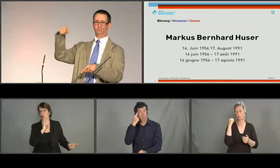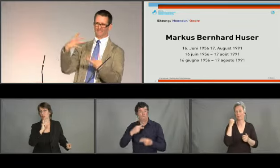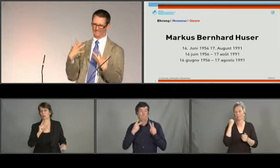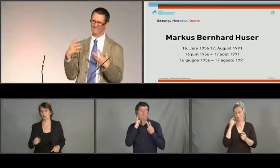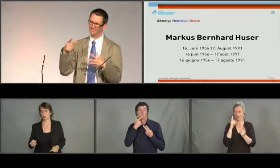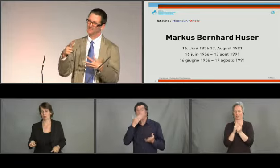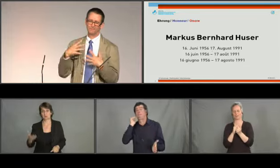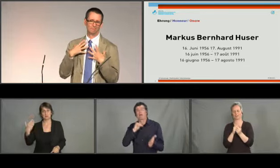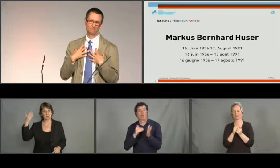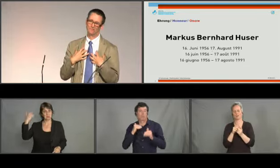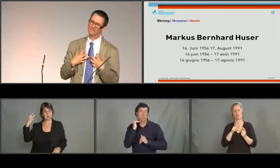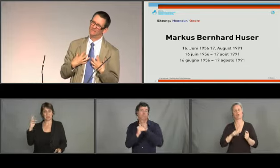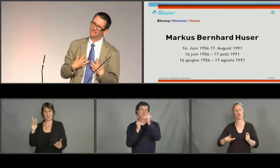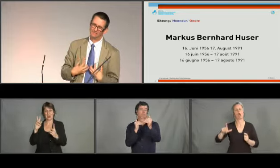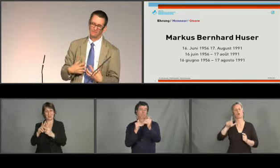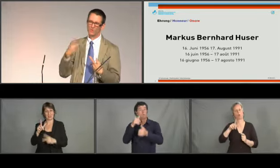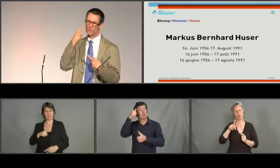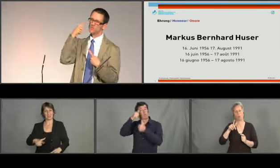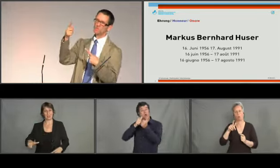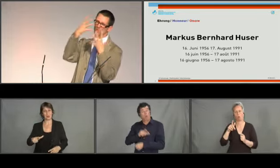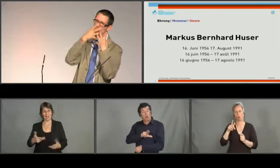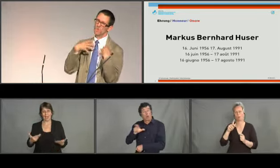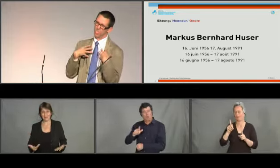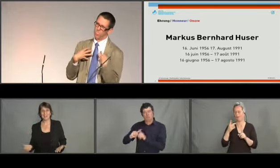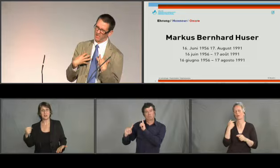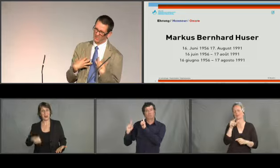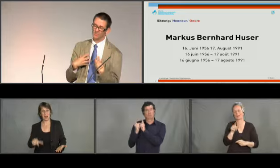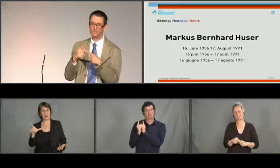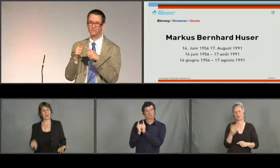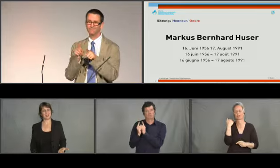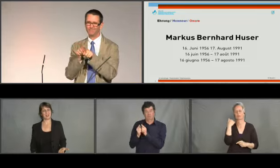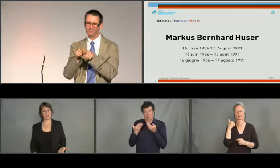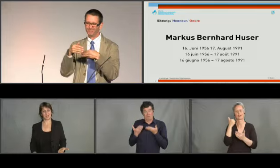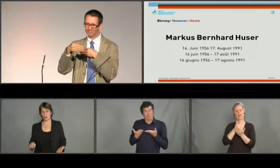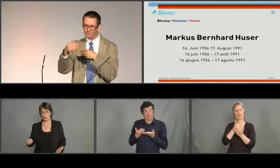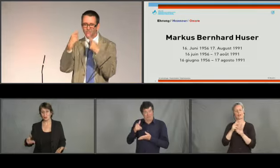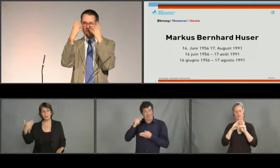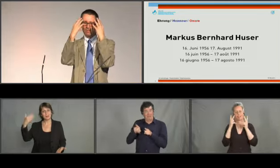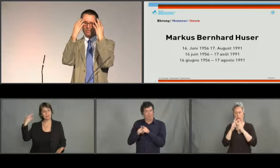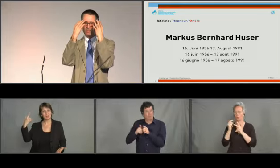getroffen.Wir sind heute wieder im Tessin. Er war damals bei unserer Versammlung anwesend.